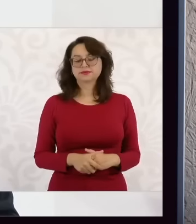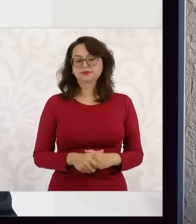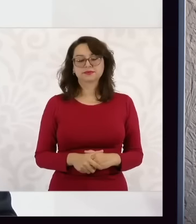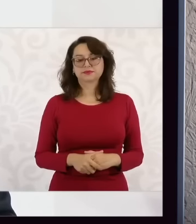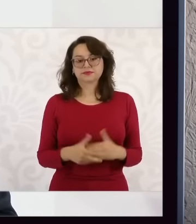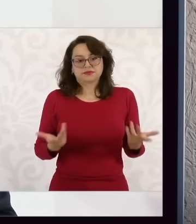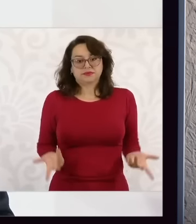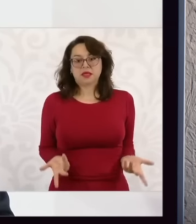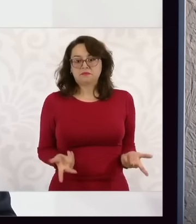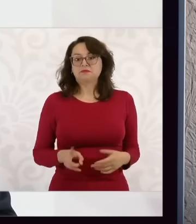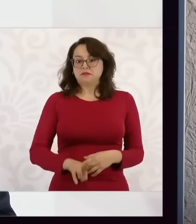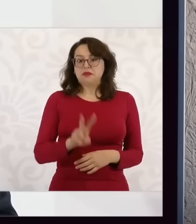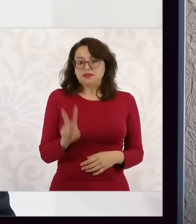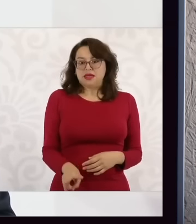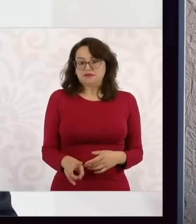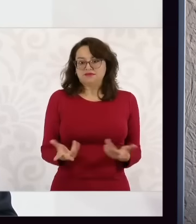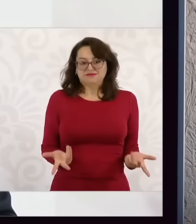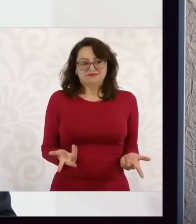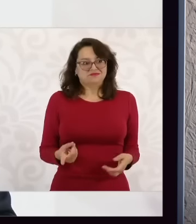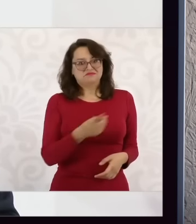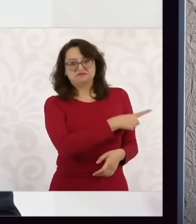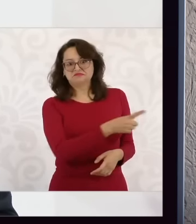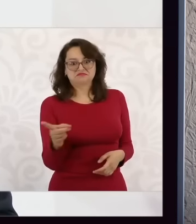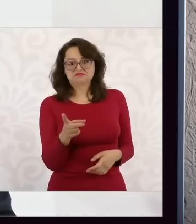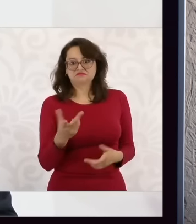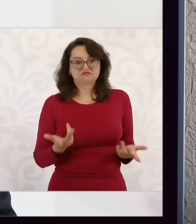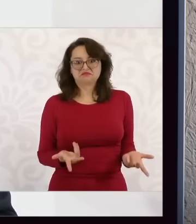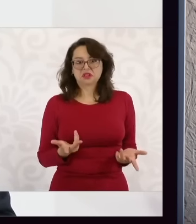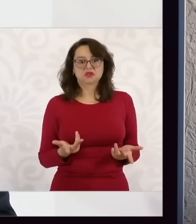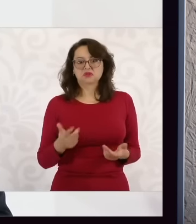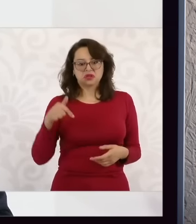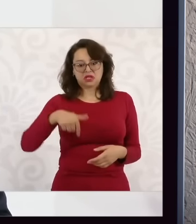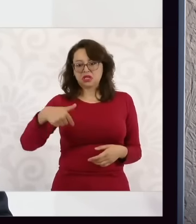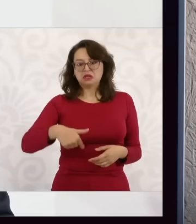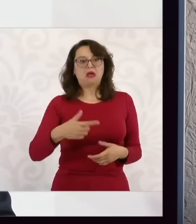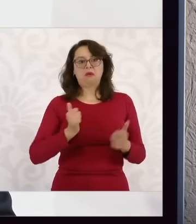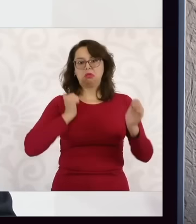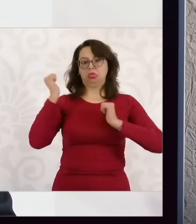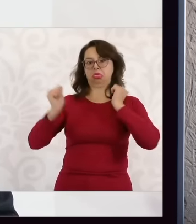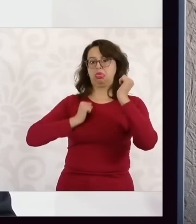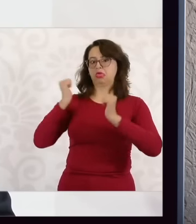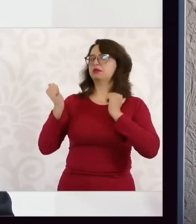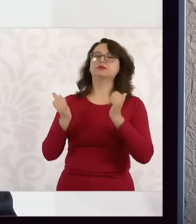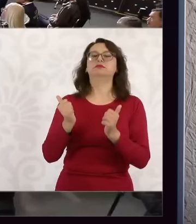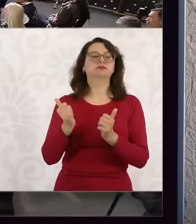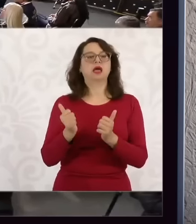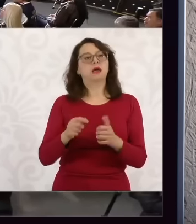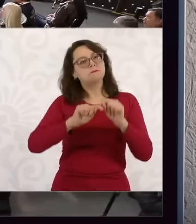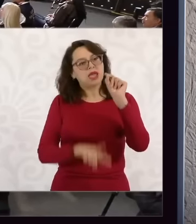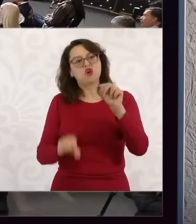Y lo decimos además con toda certeza, México no es piñata de nadie. México se le respeta y